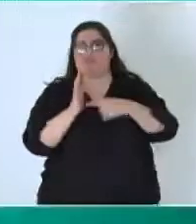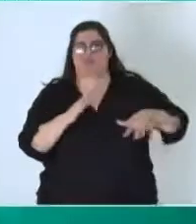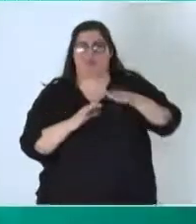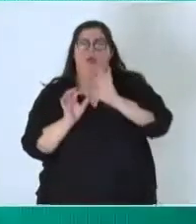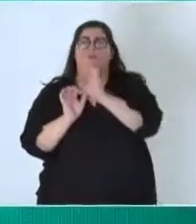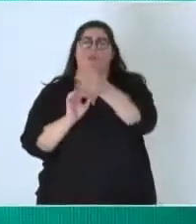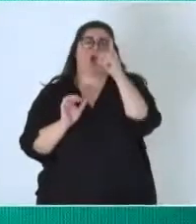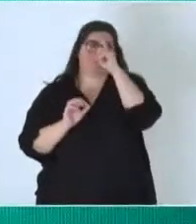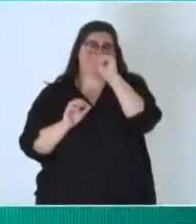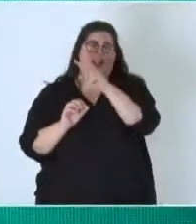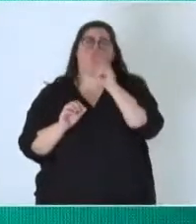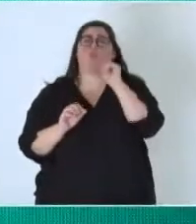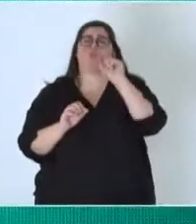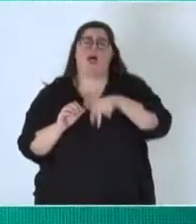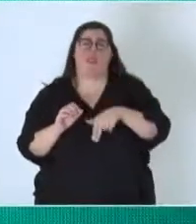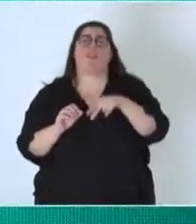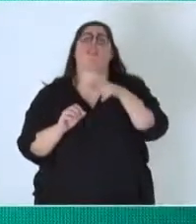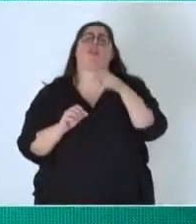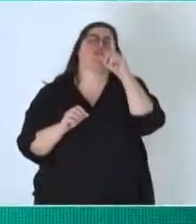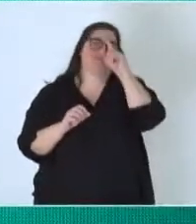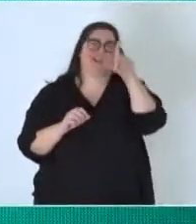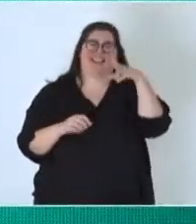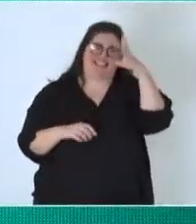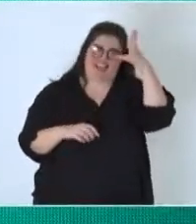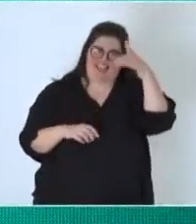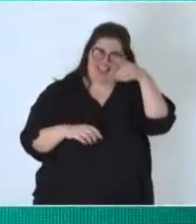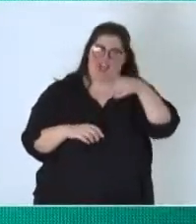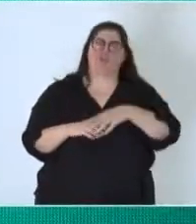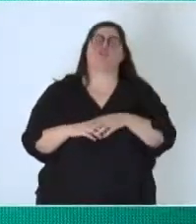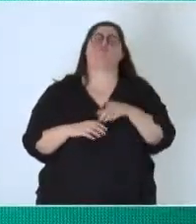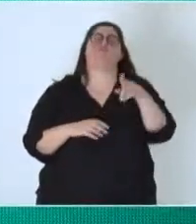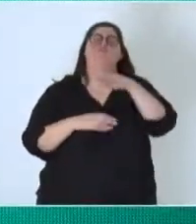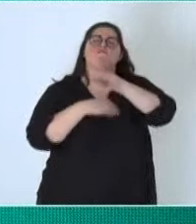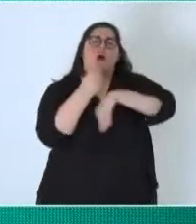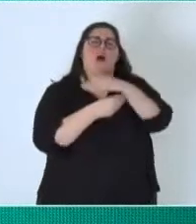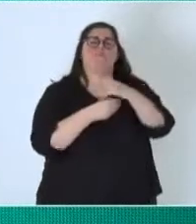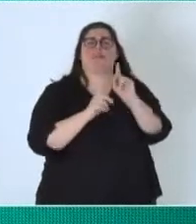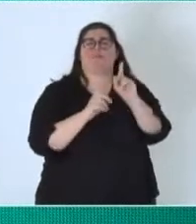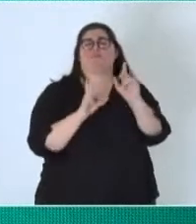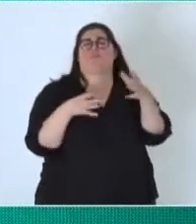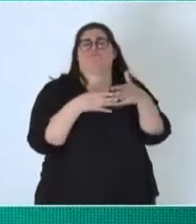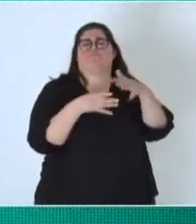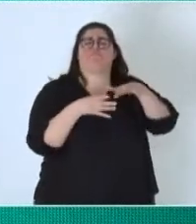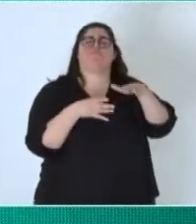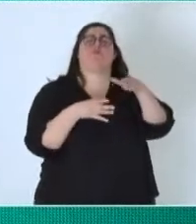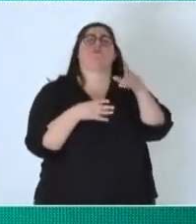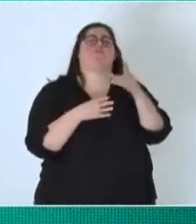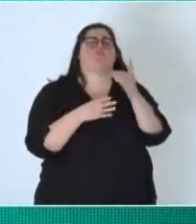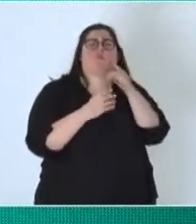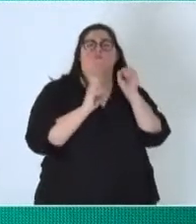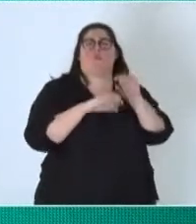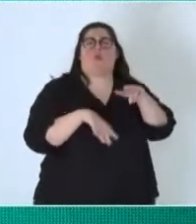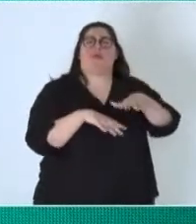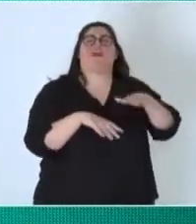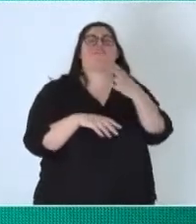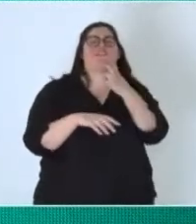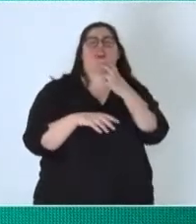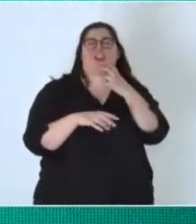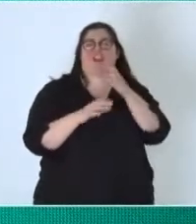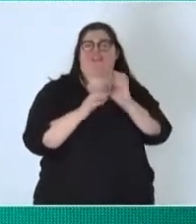POR RAZONES DE SALUD FAMILIAR